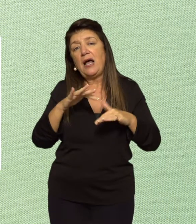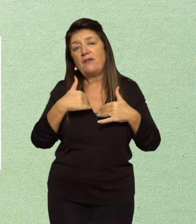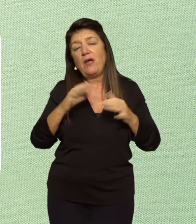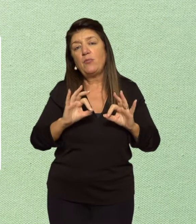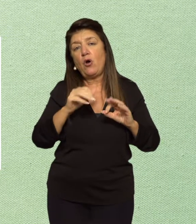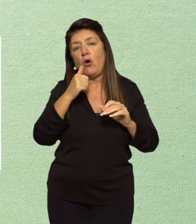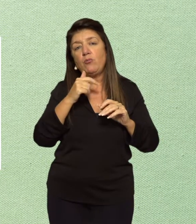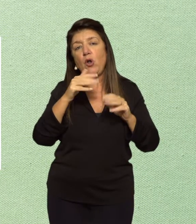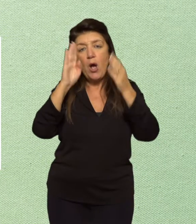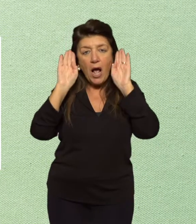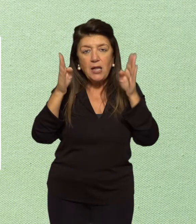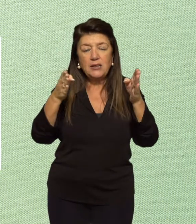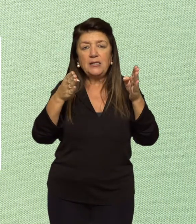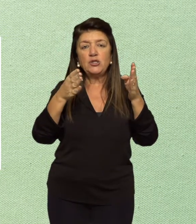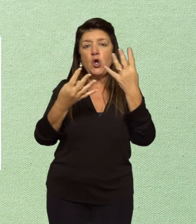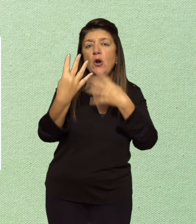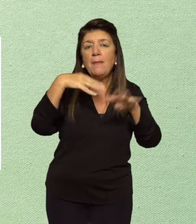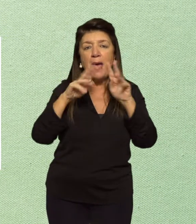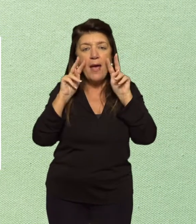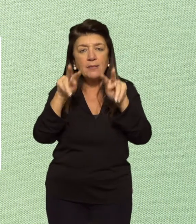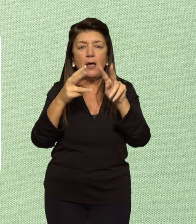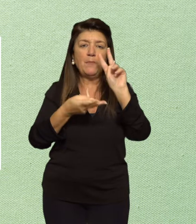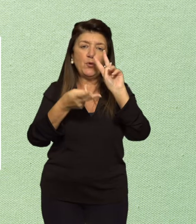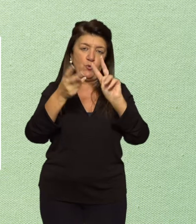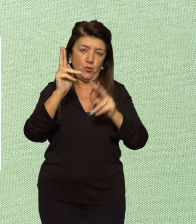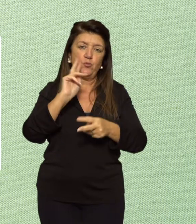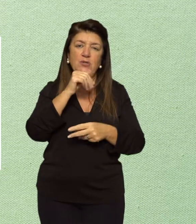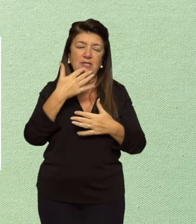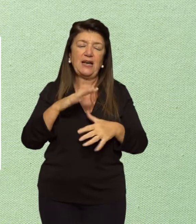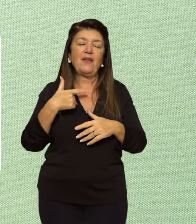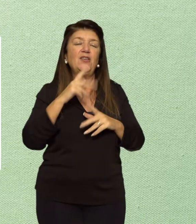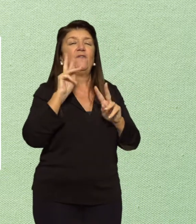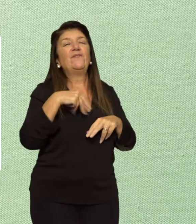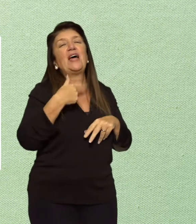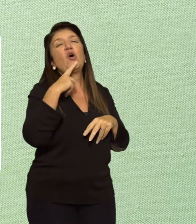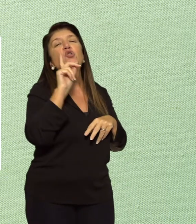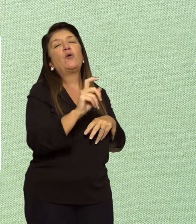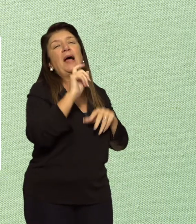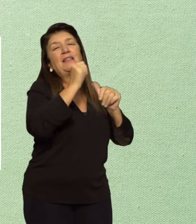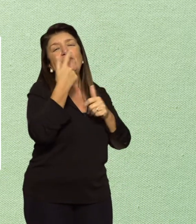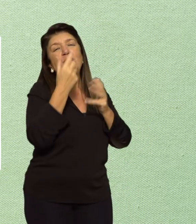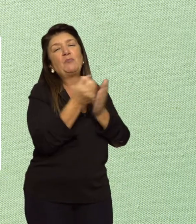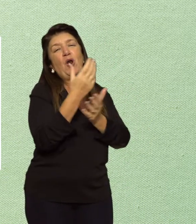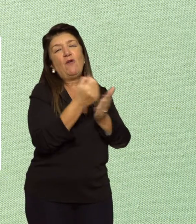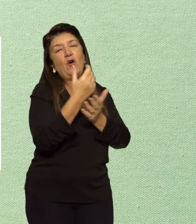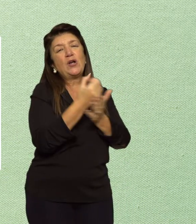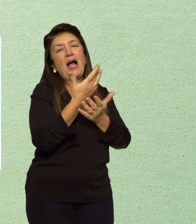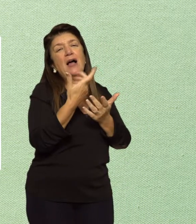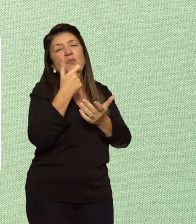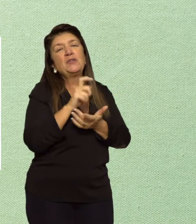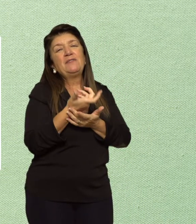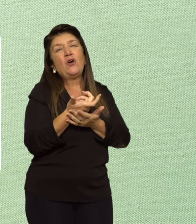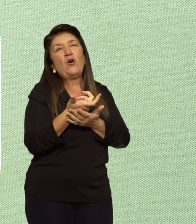Sì assolutamente, io ho fatto un po la domanda provocatoria perché in effetti c'è sempre un